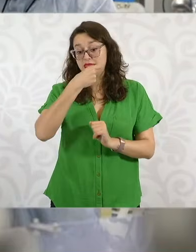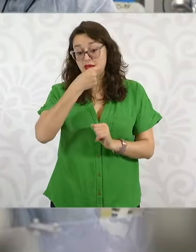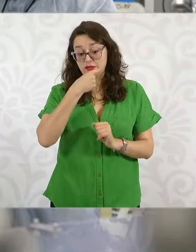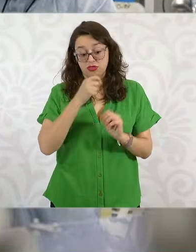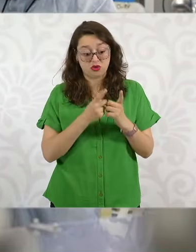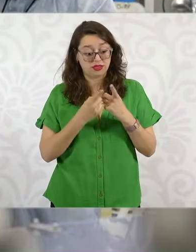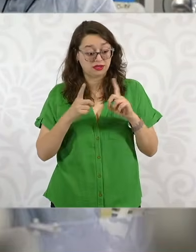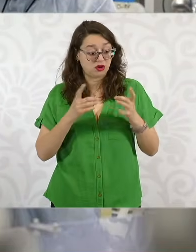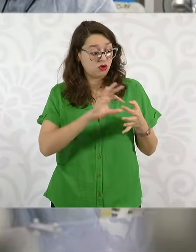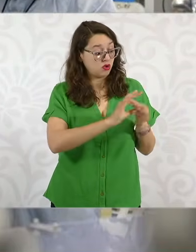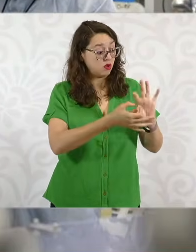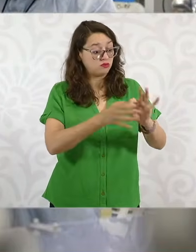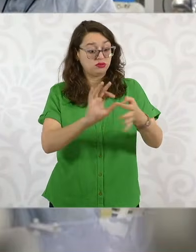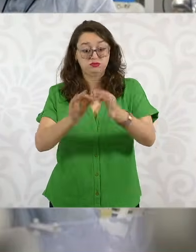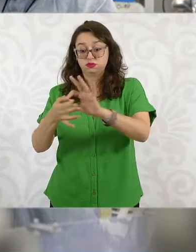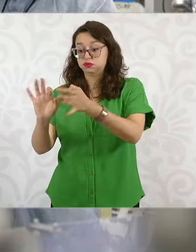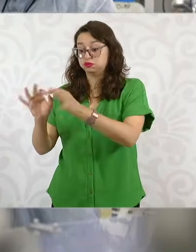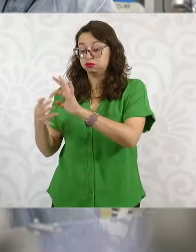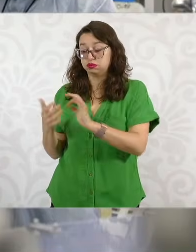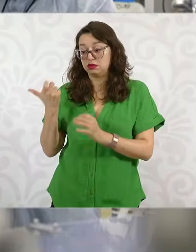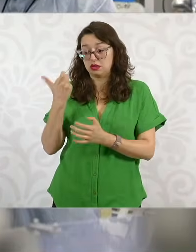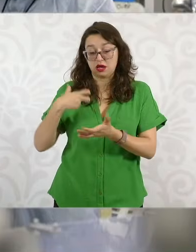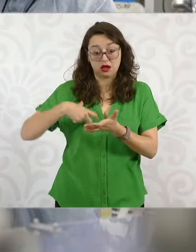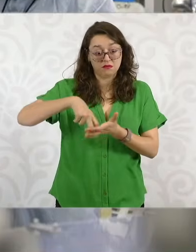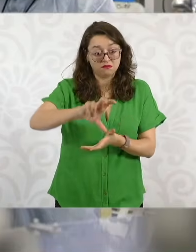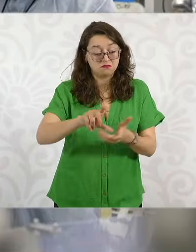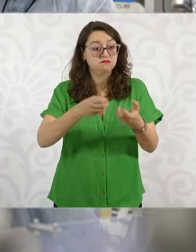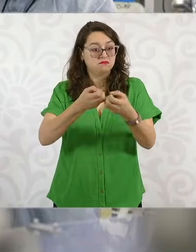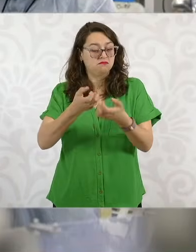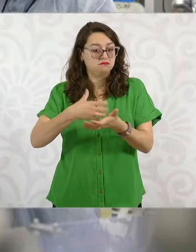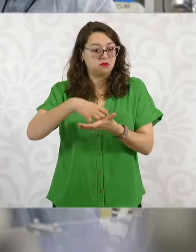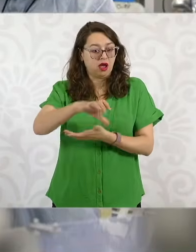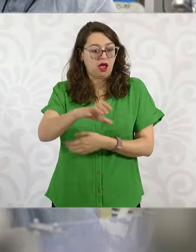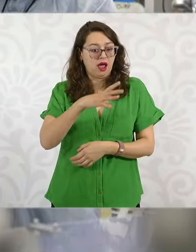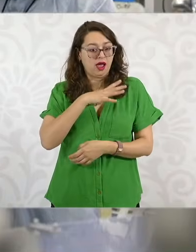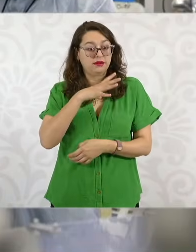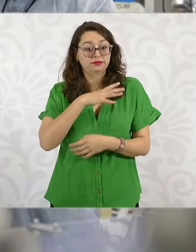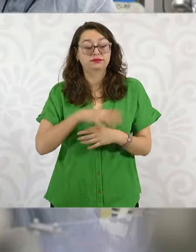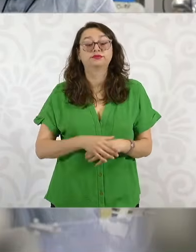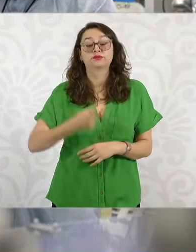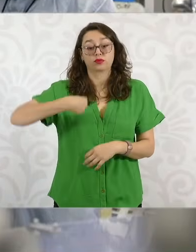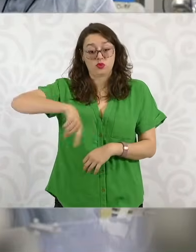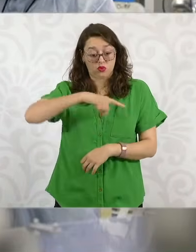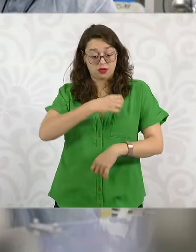un importante derrama económica. Sanofi ya tiene raíces profundas en México. Contamos con una